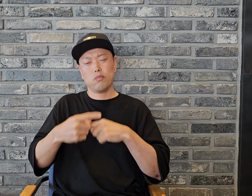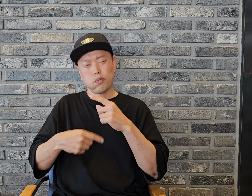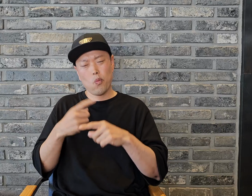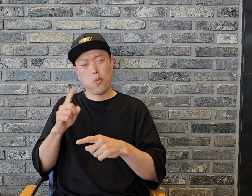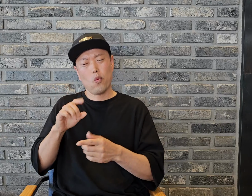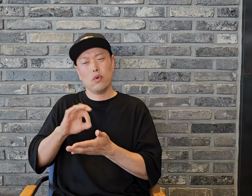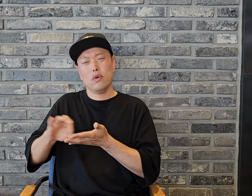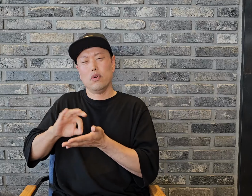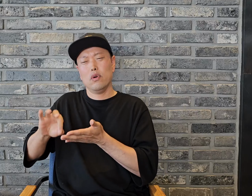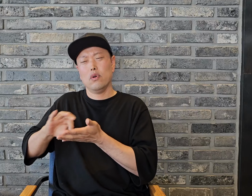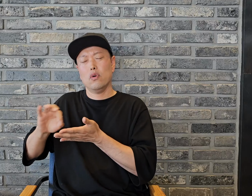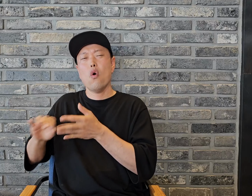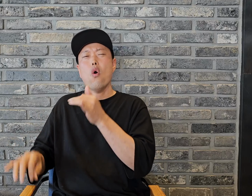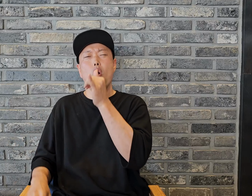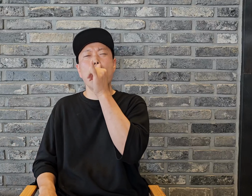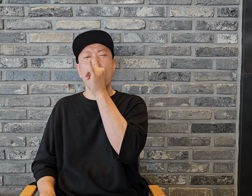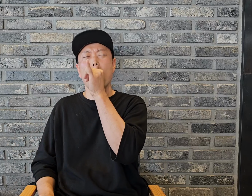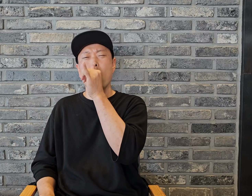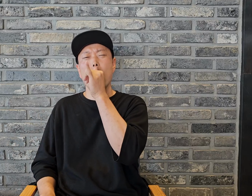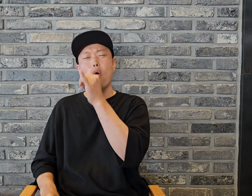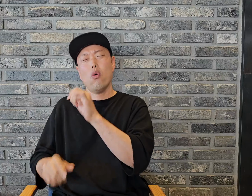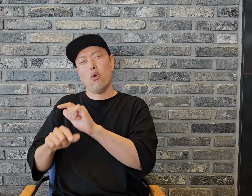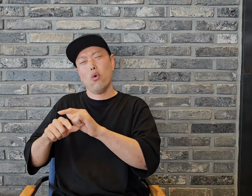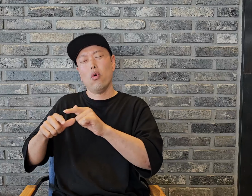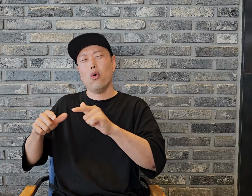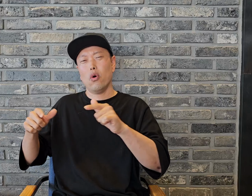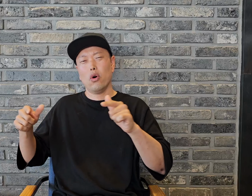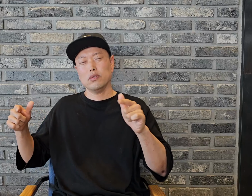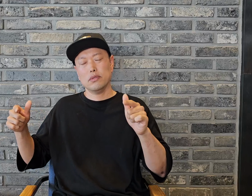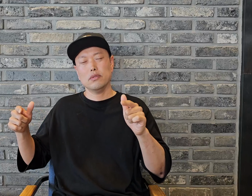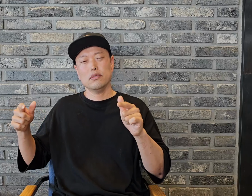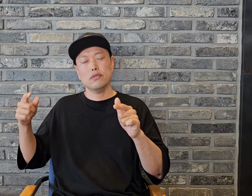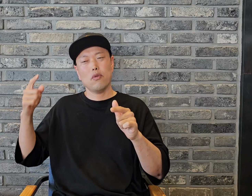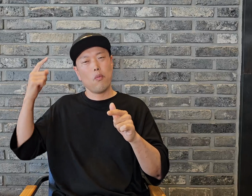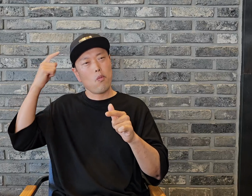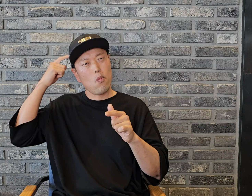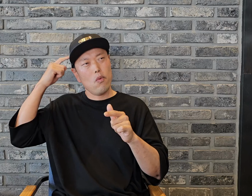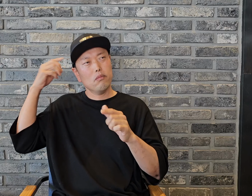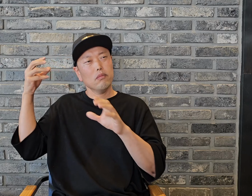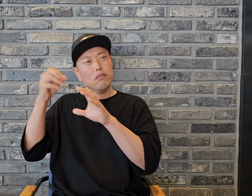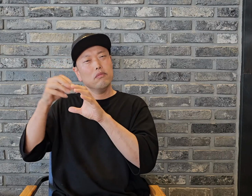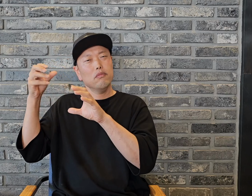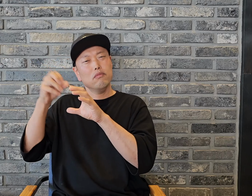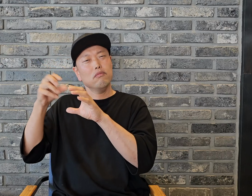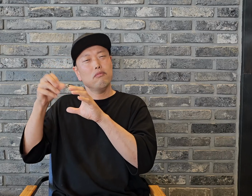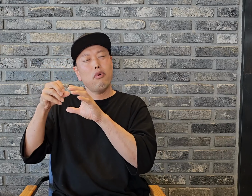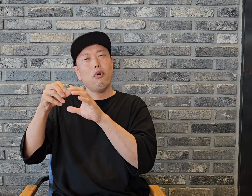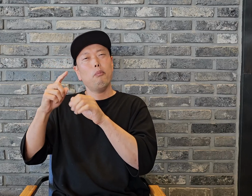意味がぎこちない手話表現 について、いろいろ 考えて整理しました。